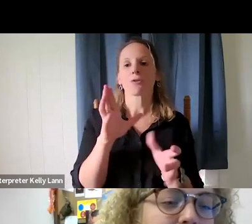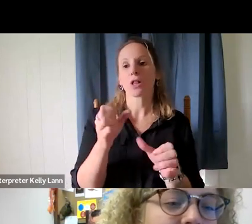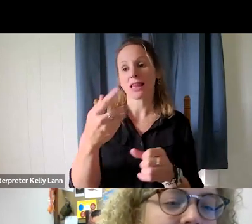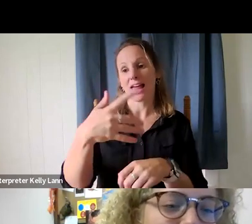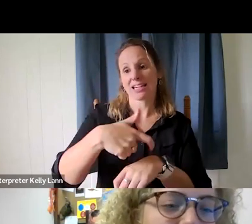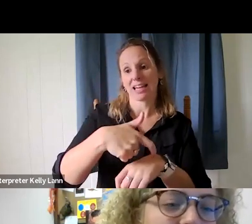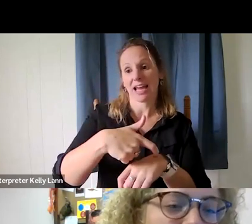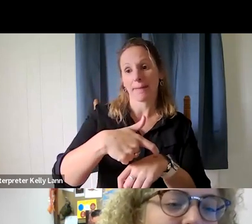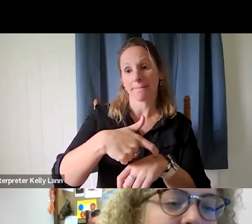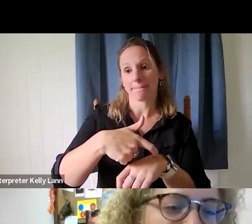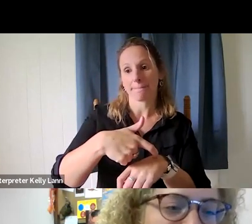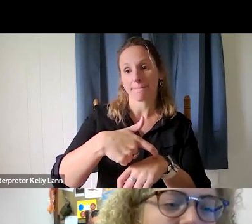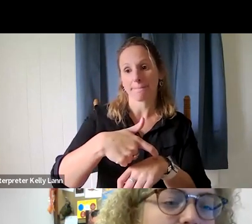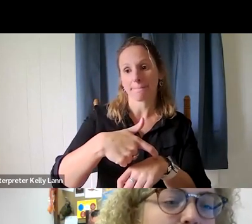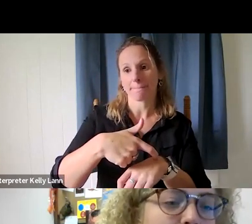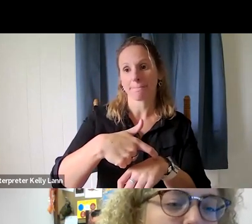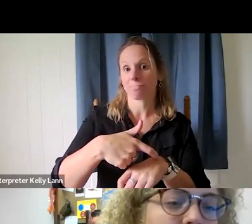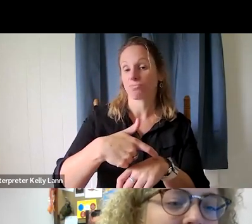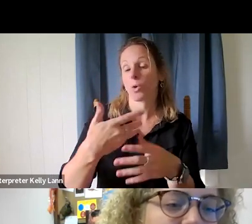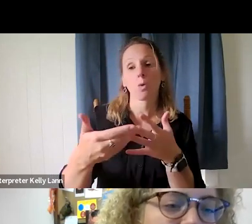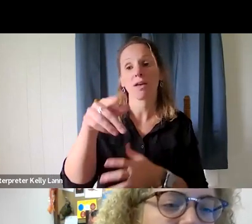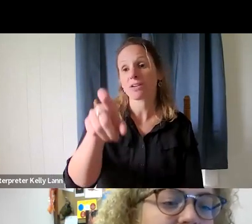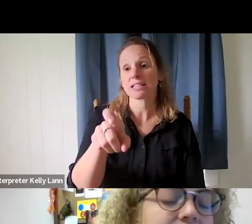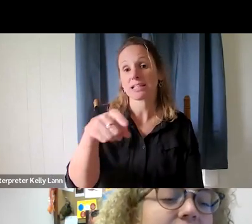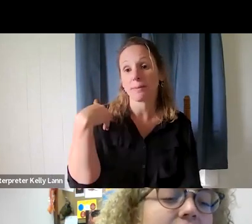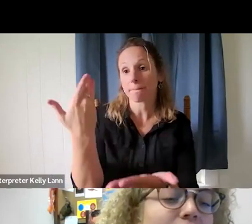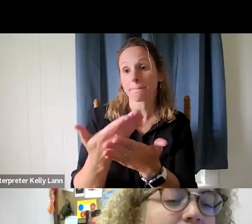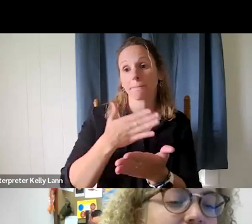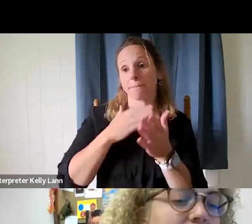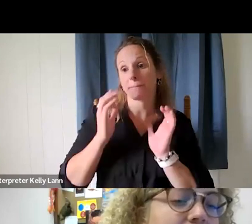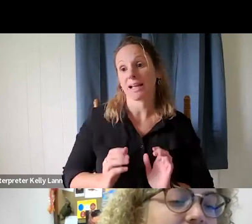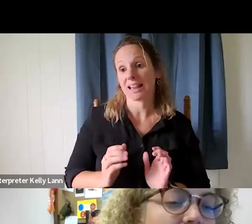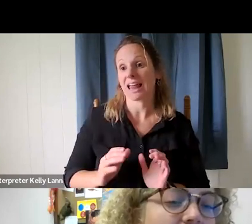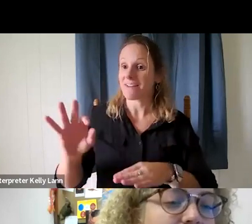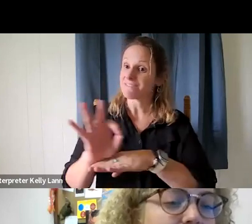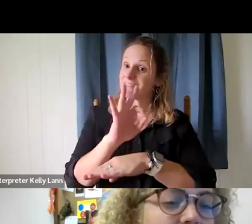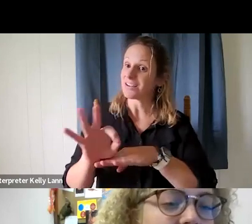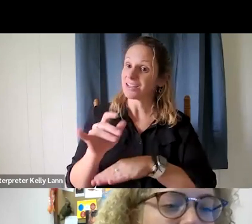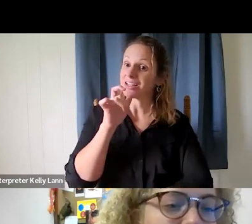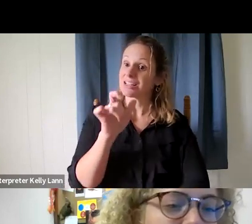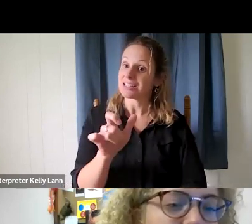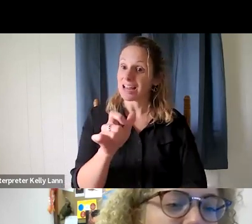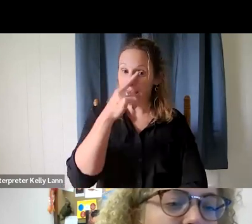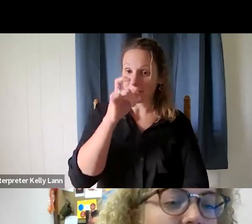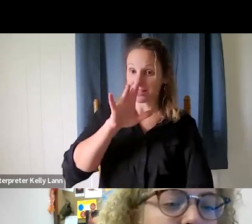dedico la cantidad de tiempo que haga falta para probar que el funcionamiento de mis clientes no se debe a su trastorno por consumo de sustancias.